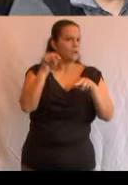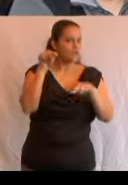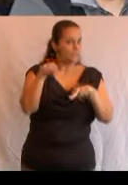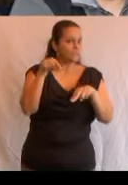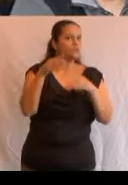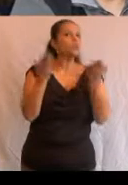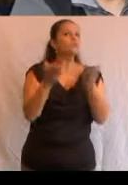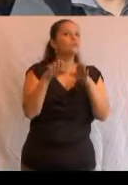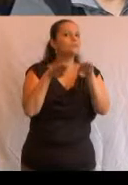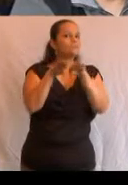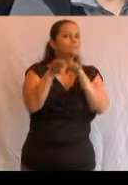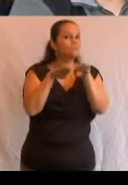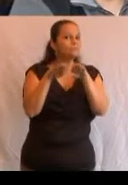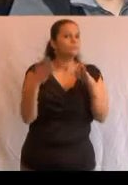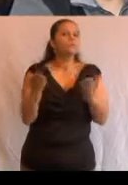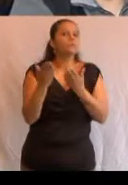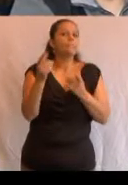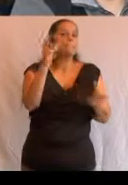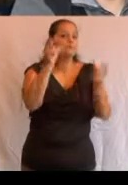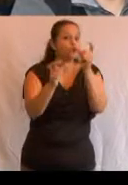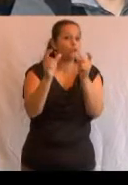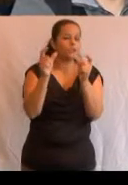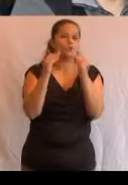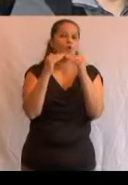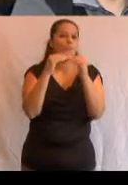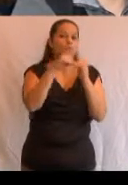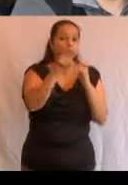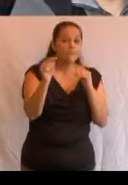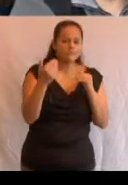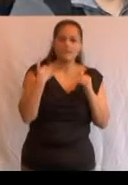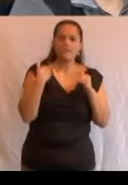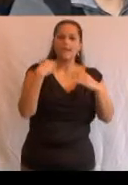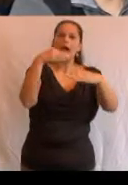de Imbabura, qué personas como ustedes tengan el acceso y más bien